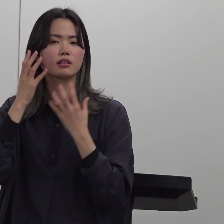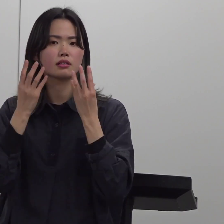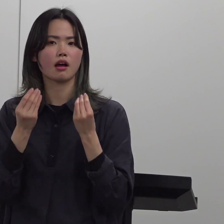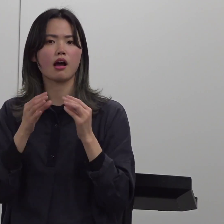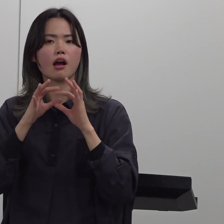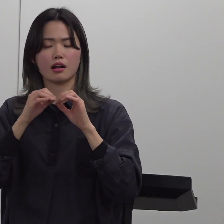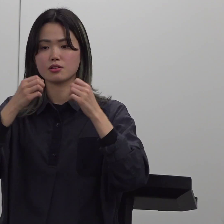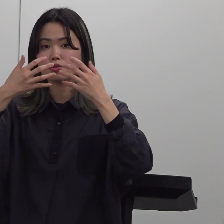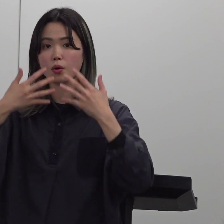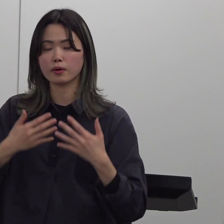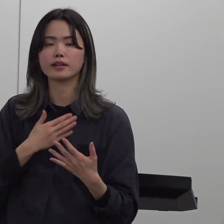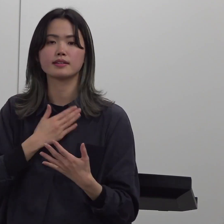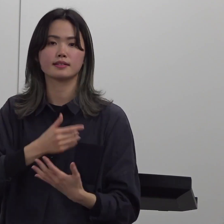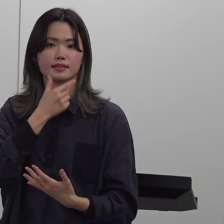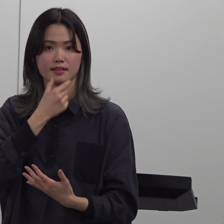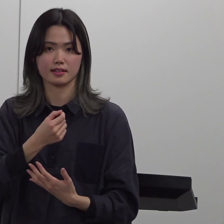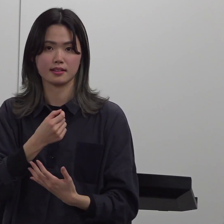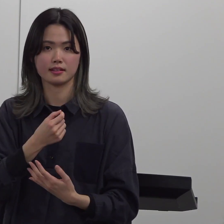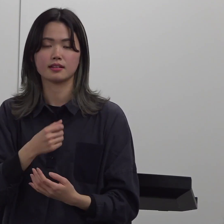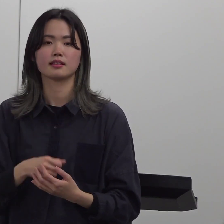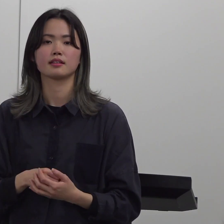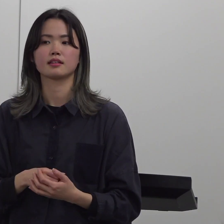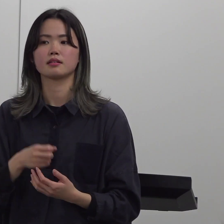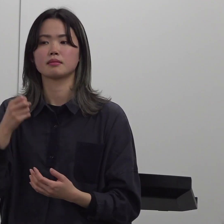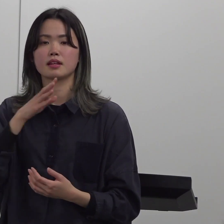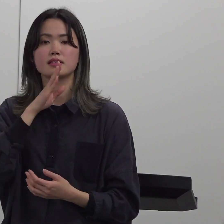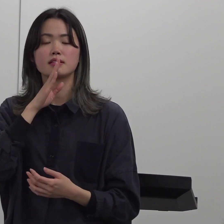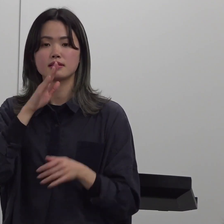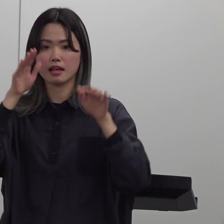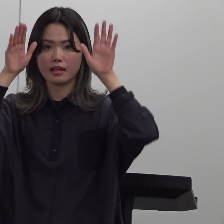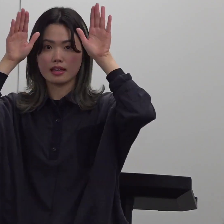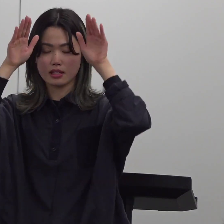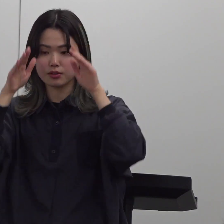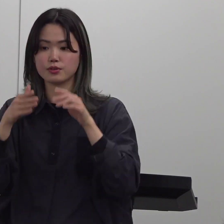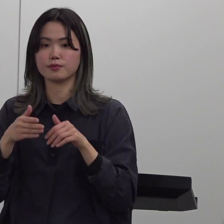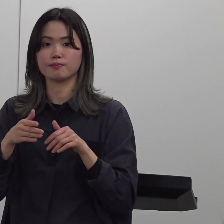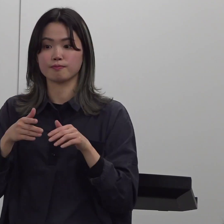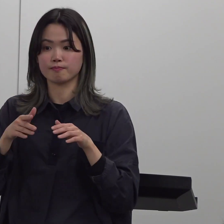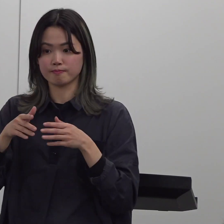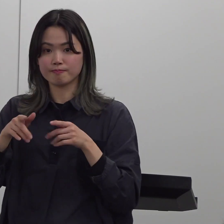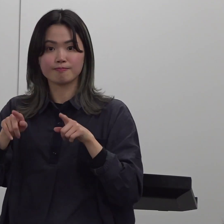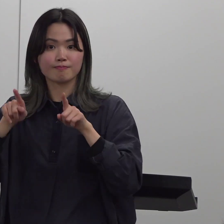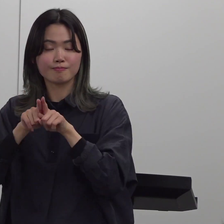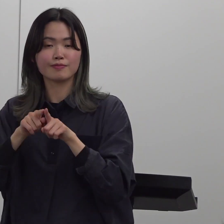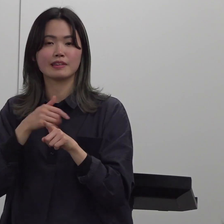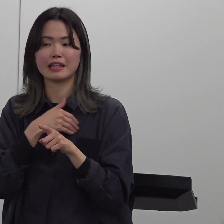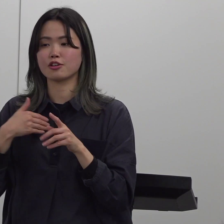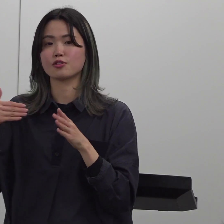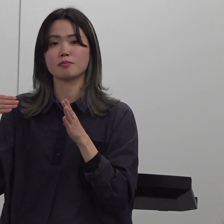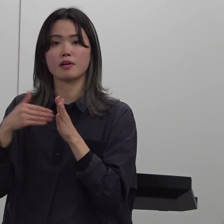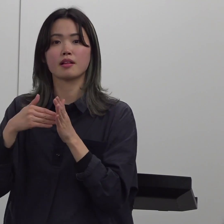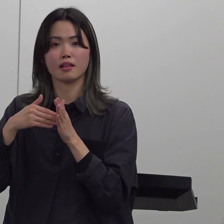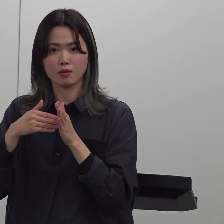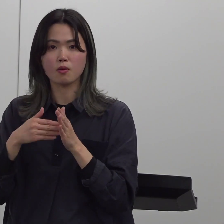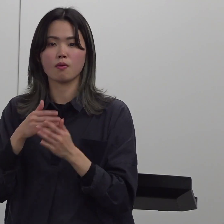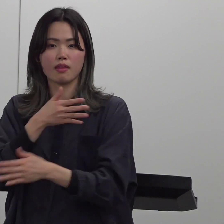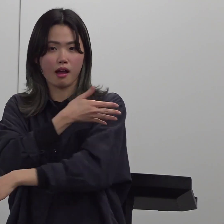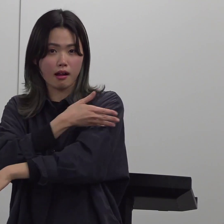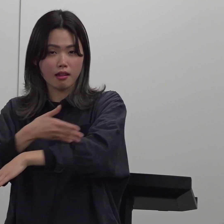そして実際にその持てるようになるまでのその過程といった 実際に育てていく場合のその補助ですよ ね